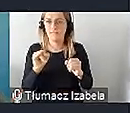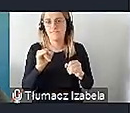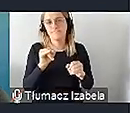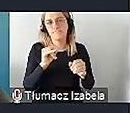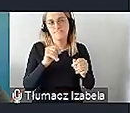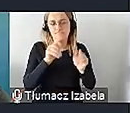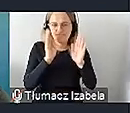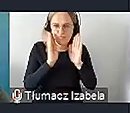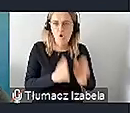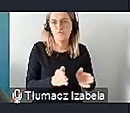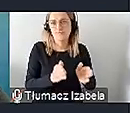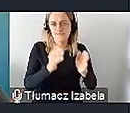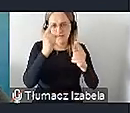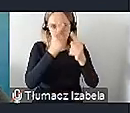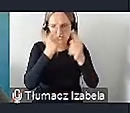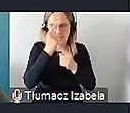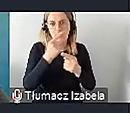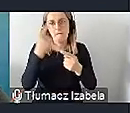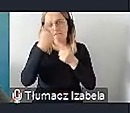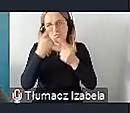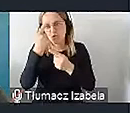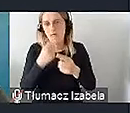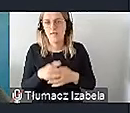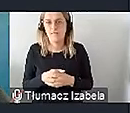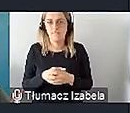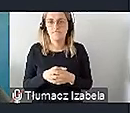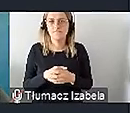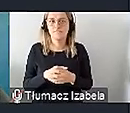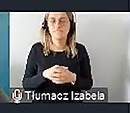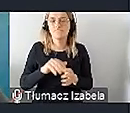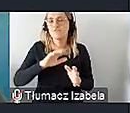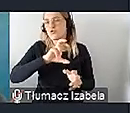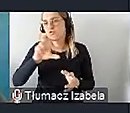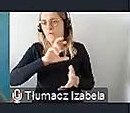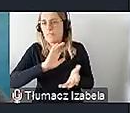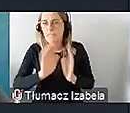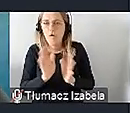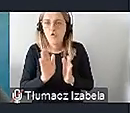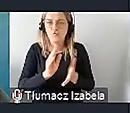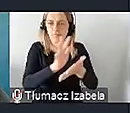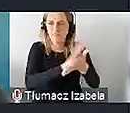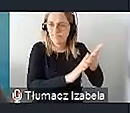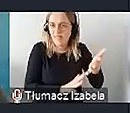troszkę inny niż takie myślenie... czy sposób pracy z tekstem, ze słowami.